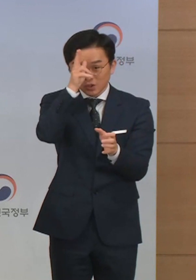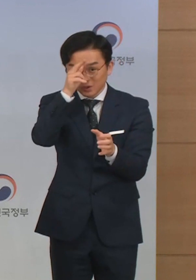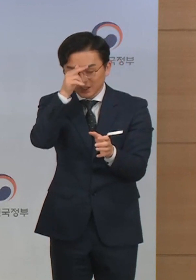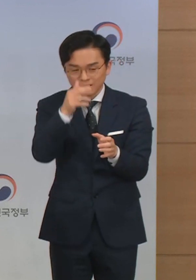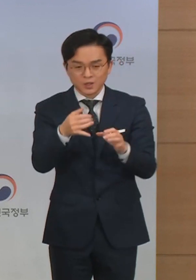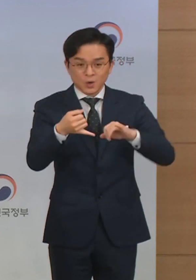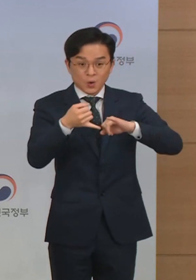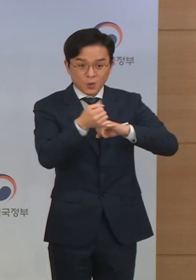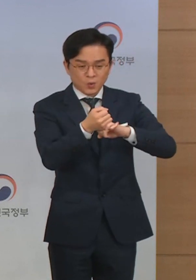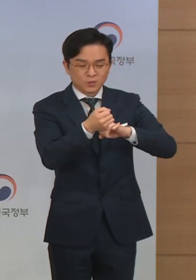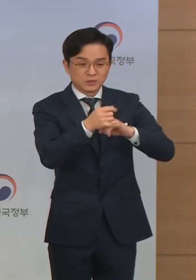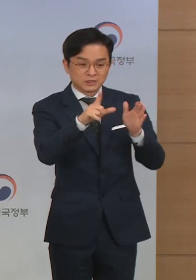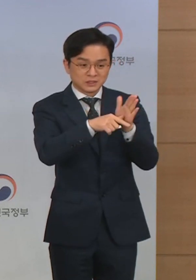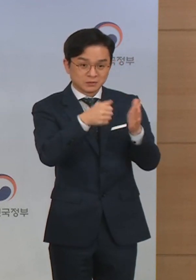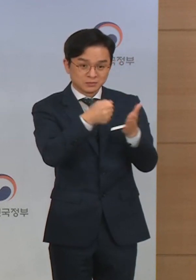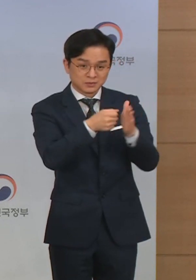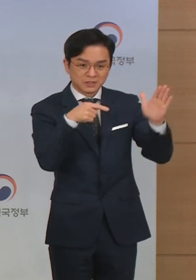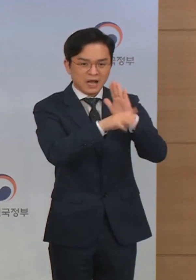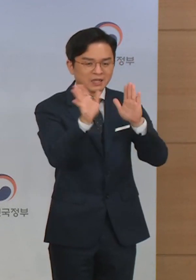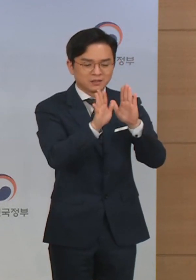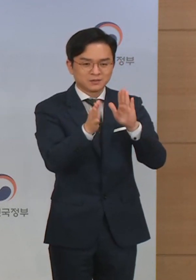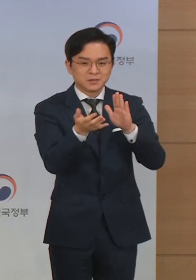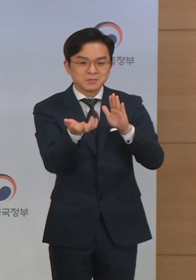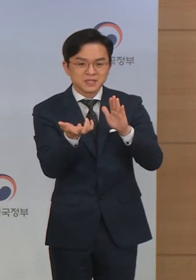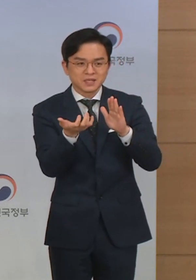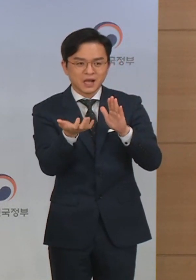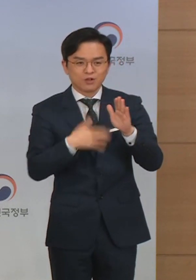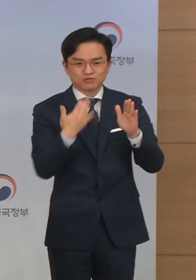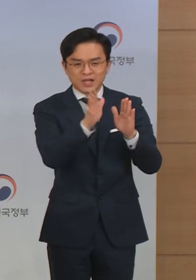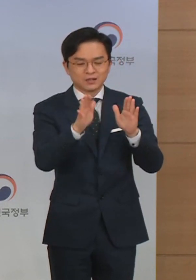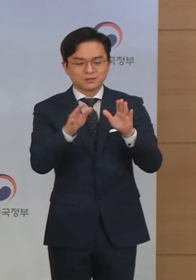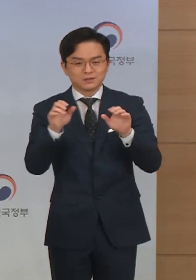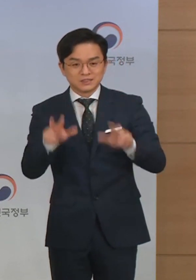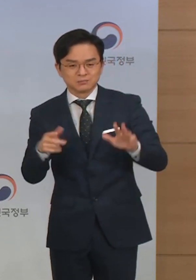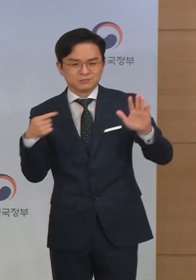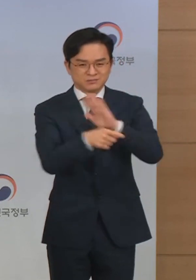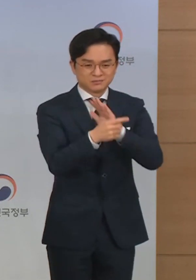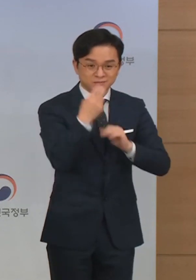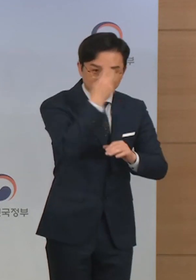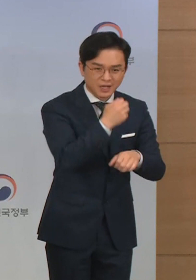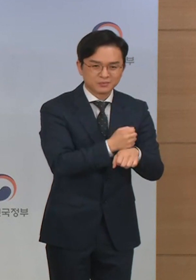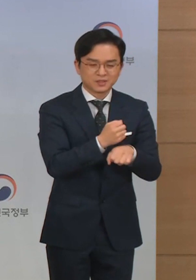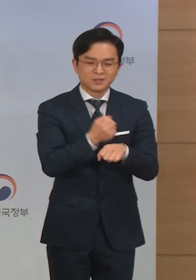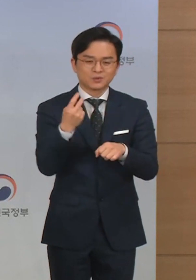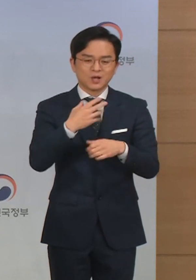점검합니다 이외에도 안전 신문고 와 지자체 신고센터 를 통한 이탈 자 조민 신고제로